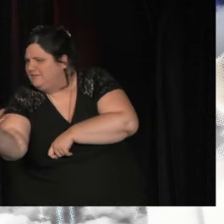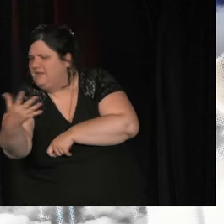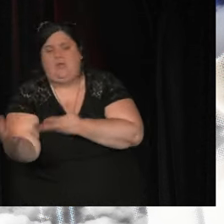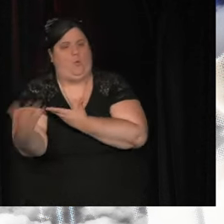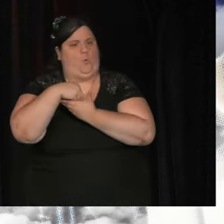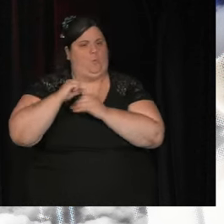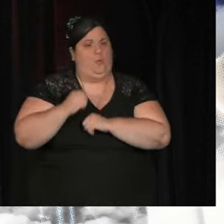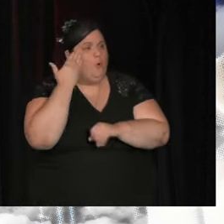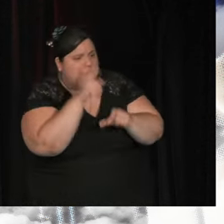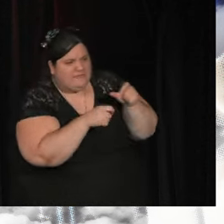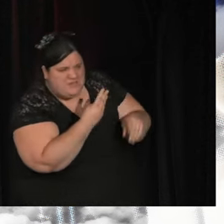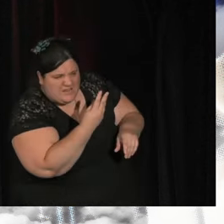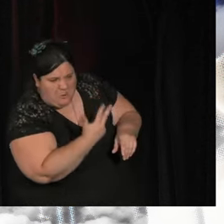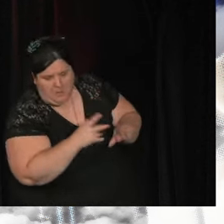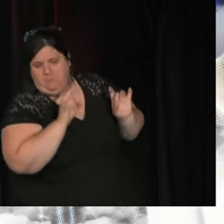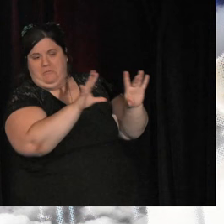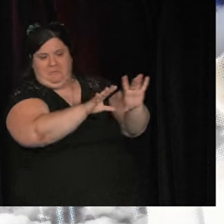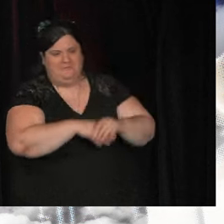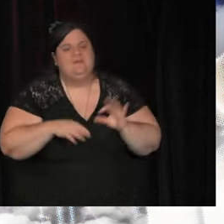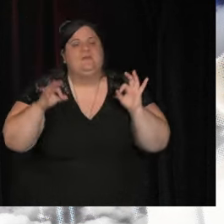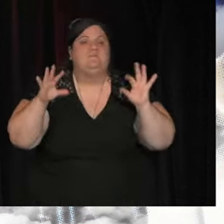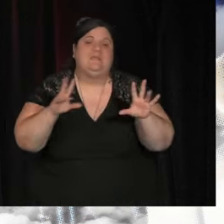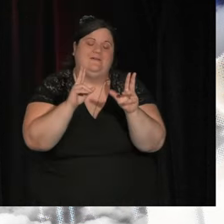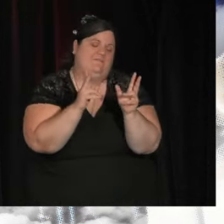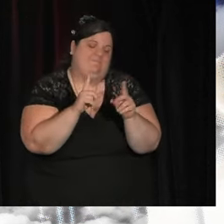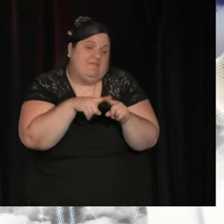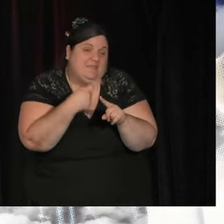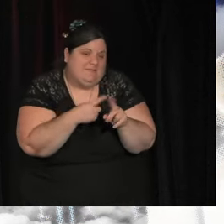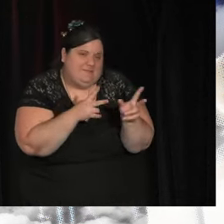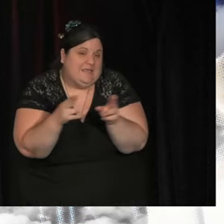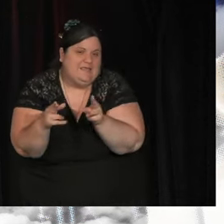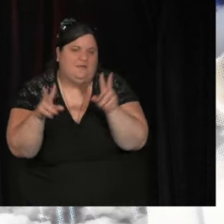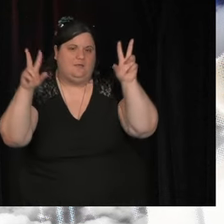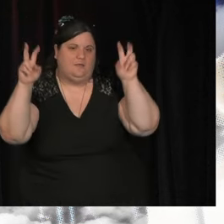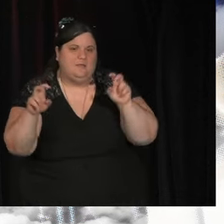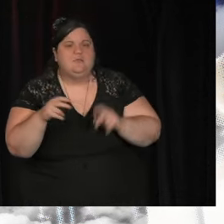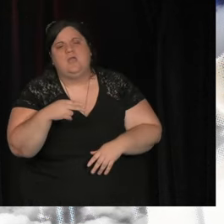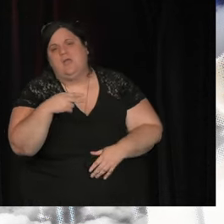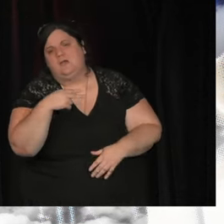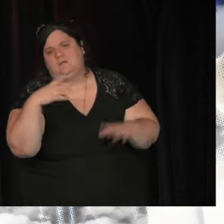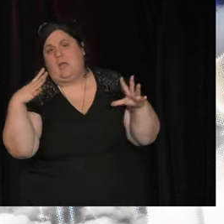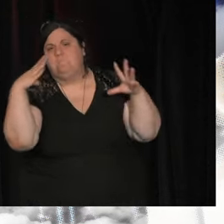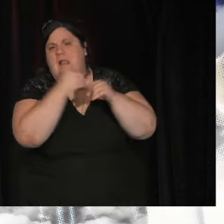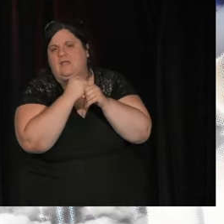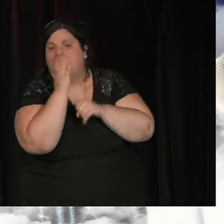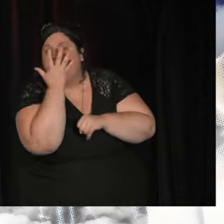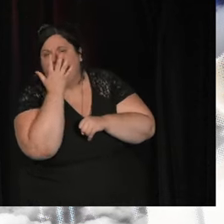Et c'était techniquement des gens gentils. Juste, micro-anecdote, il y a un épisode de Community qui se moque de cette logique-là et je vous invite à le regarder parce